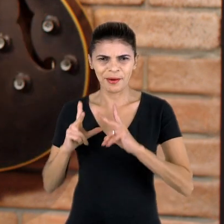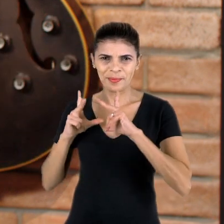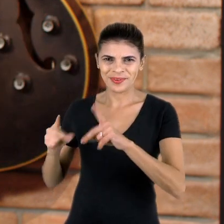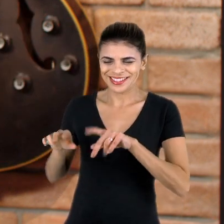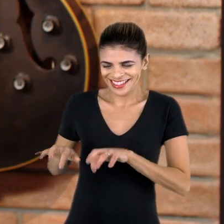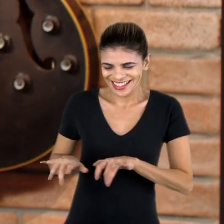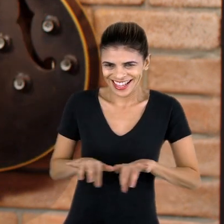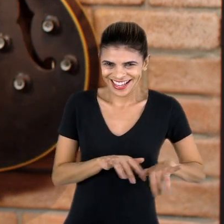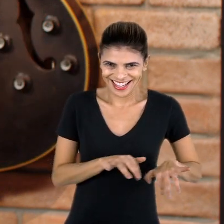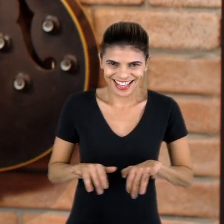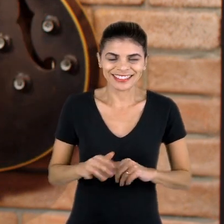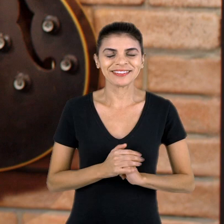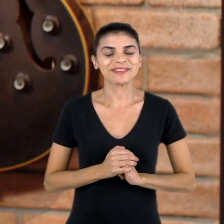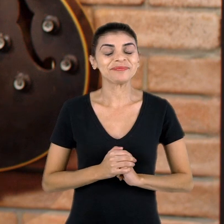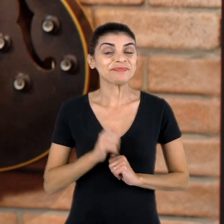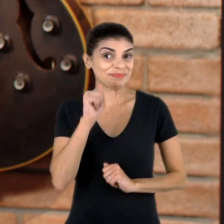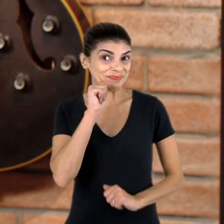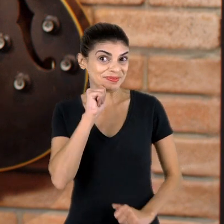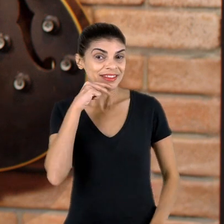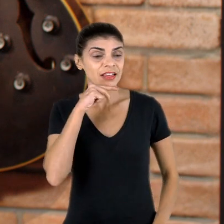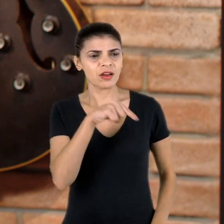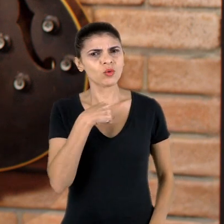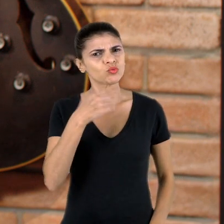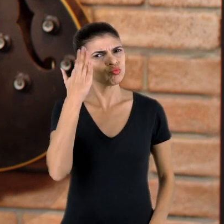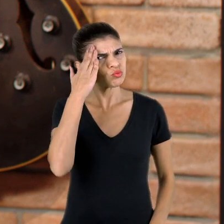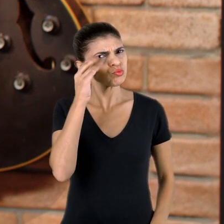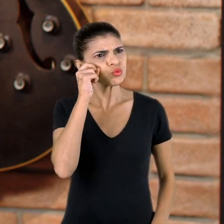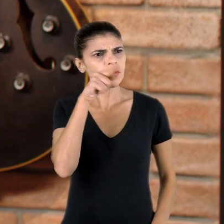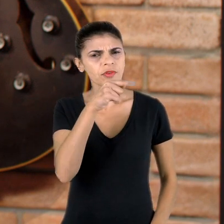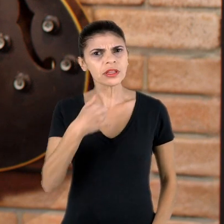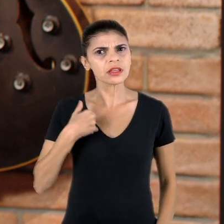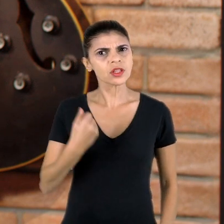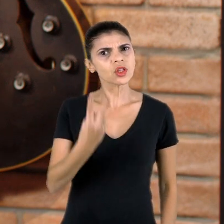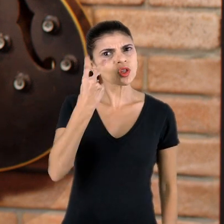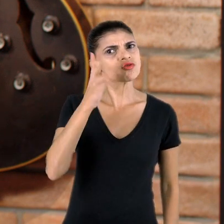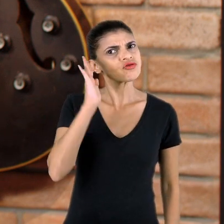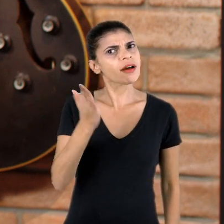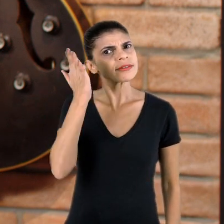E eu soube que você com dois anos já conseguia, já tocava uma musiquinha, alguma coisa.